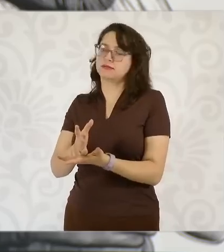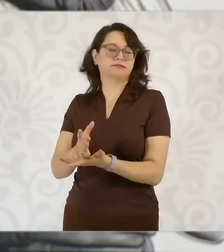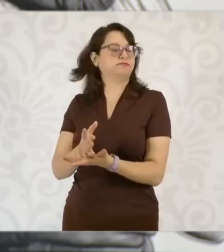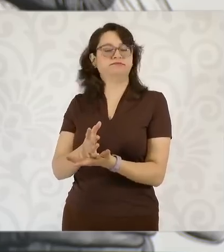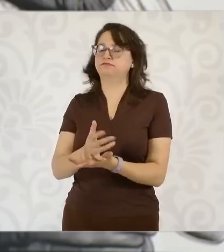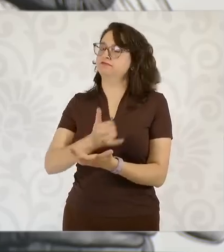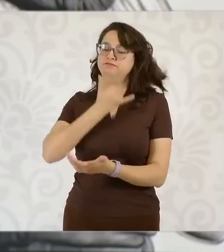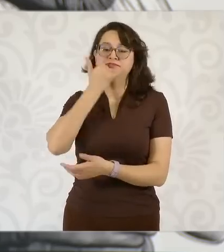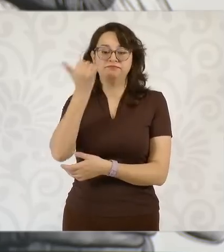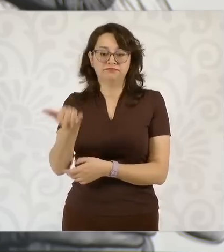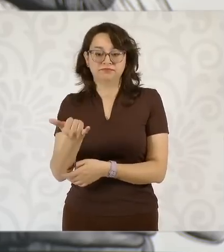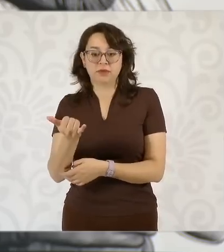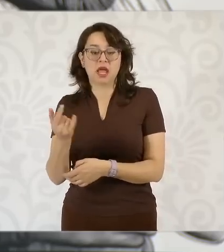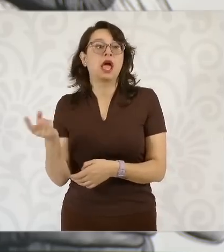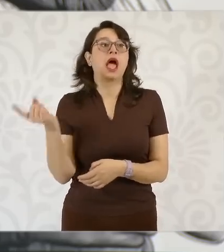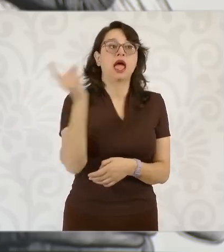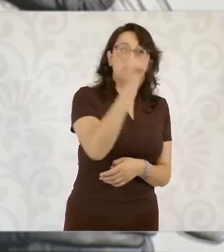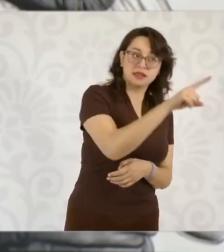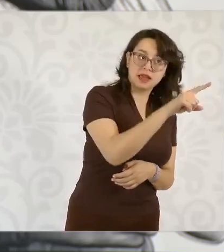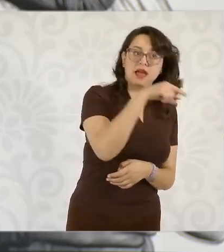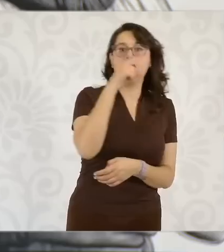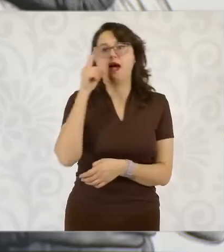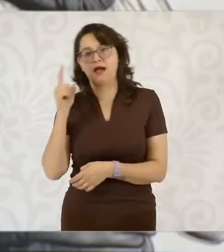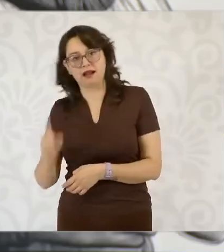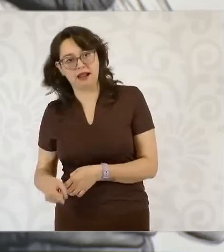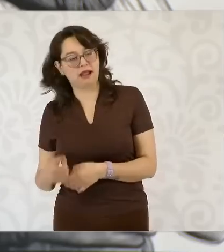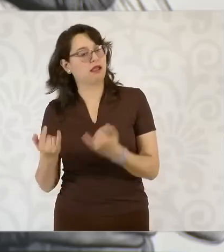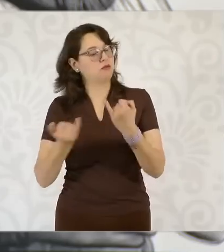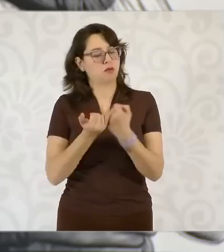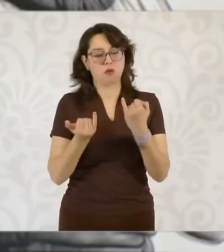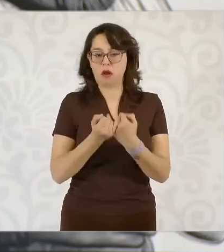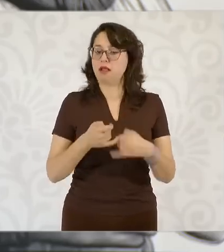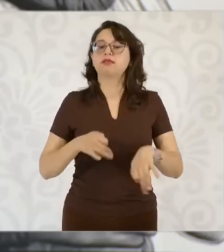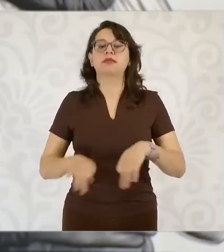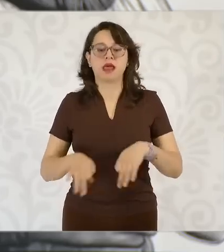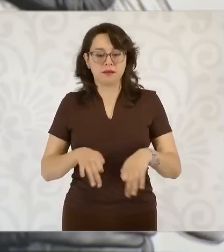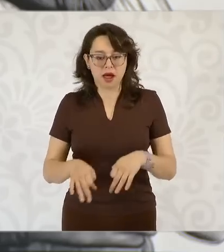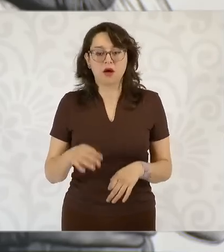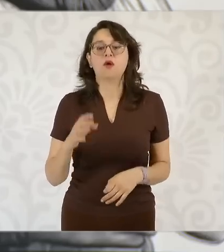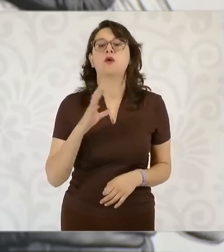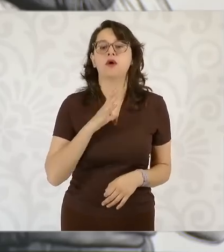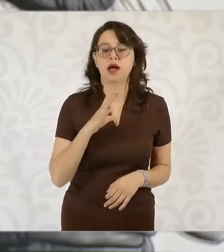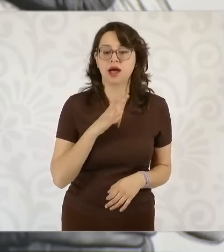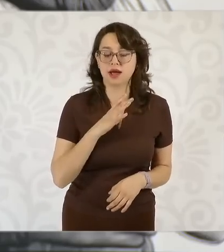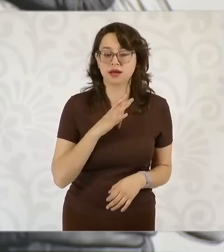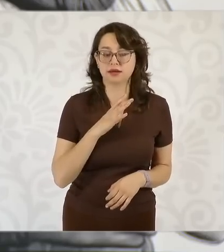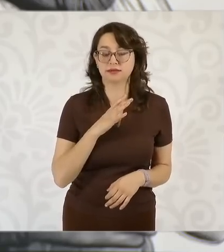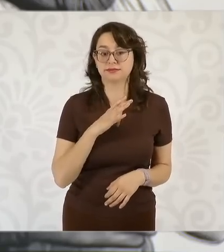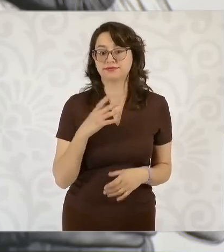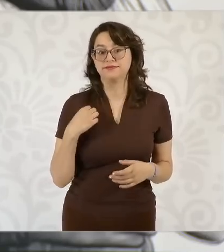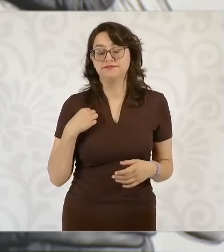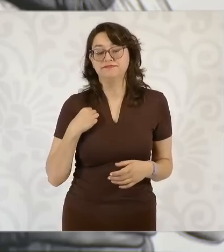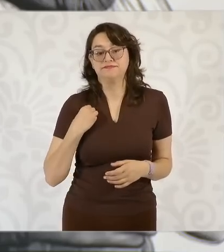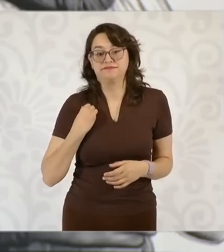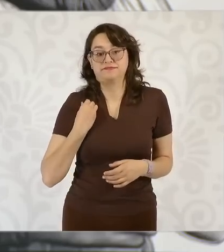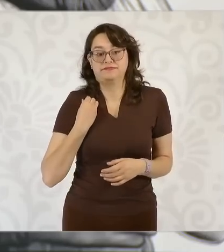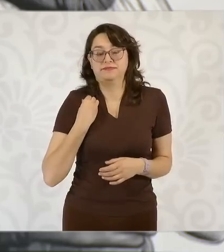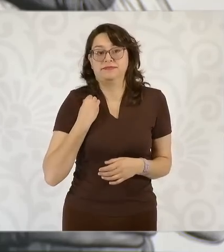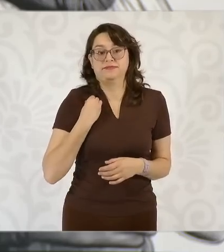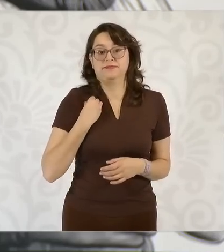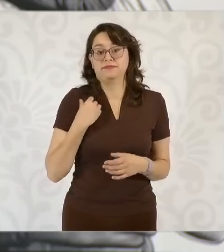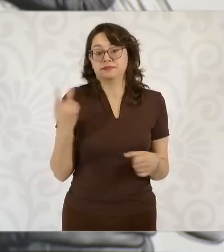se generan en los dos lados precisamente por esta integración qué va a pasar ahora Estados Unidos